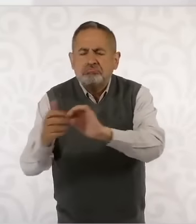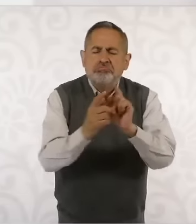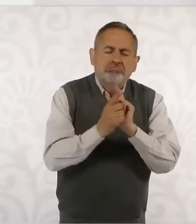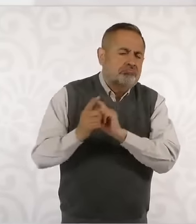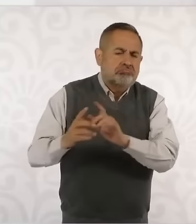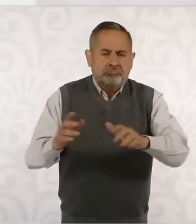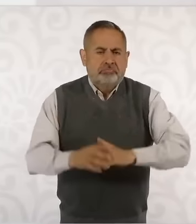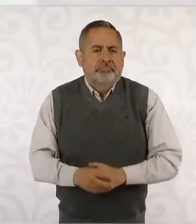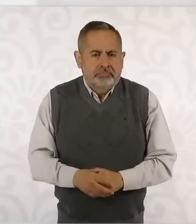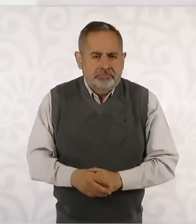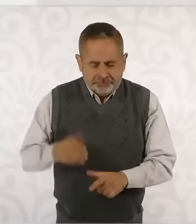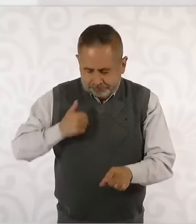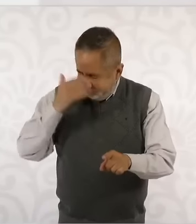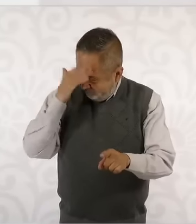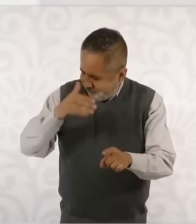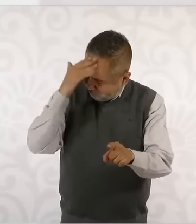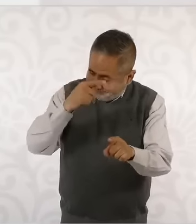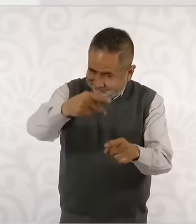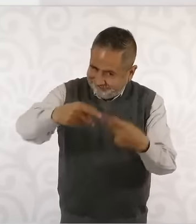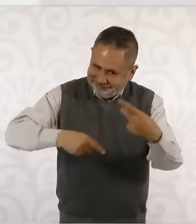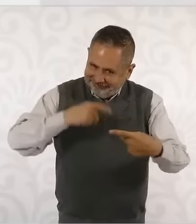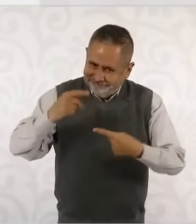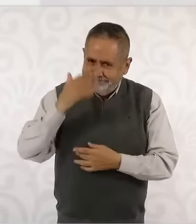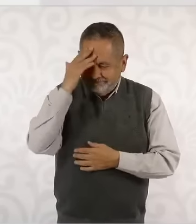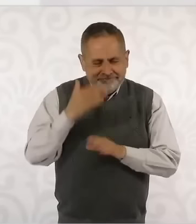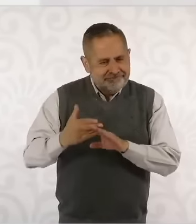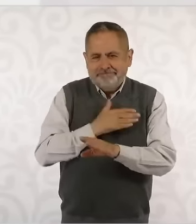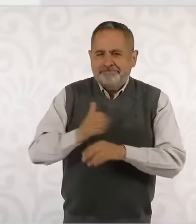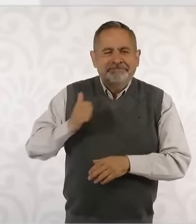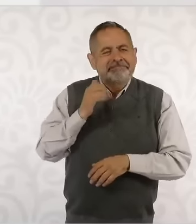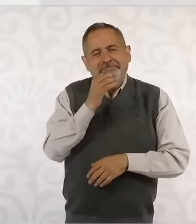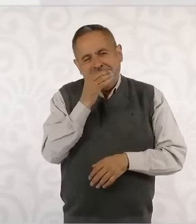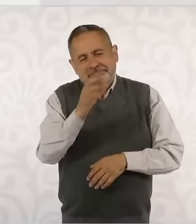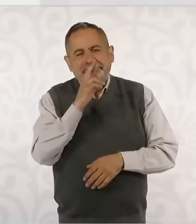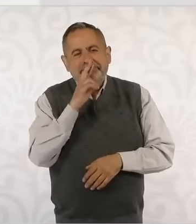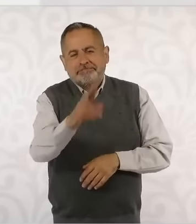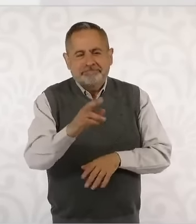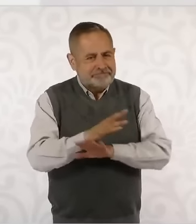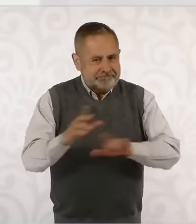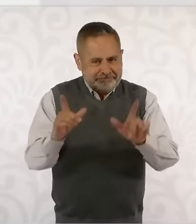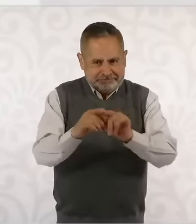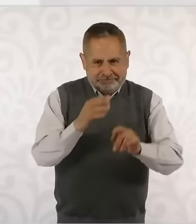sabía que venían todas estas preguntas, entonces me adelanté a podérselas comentar.